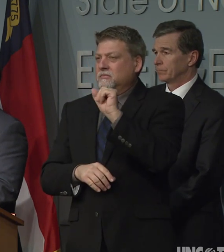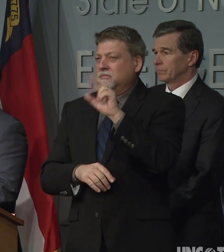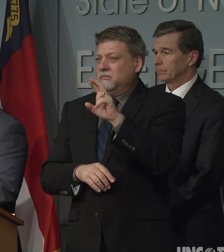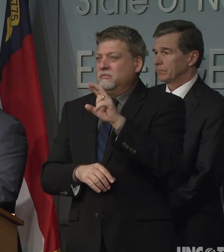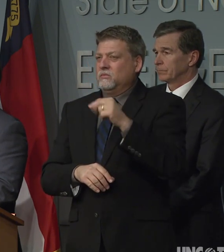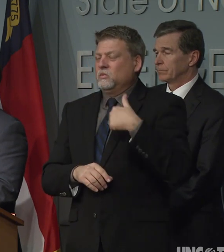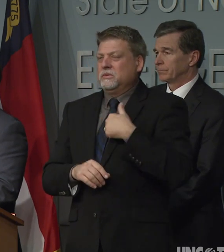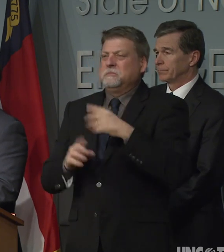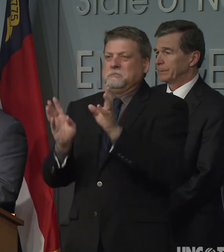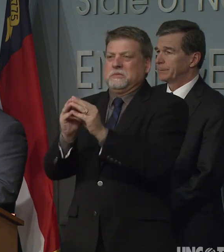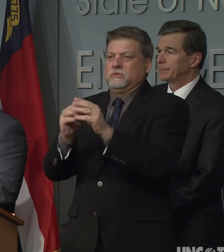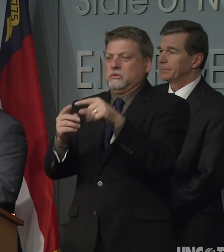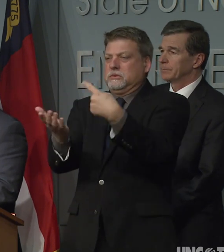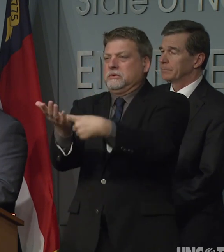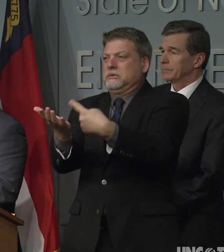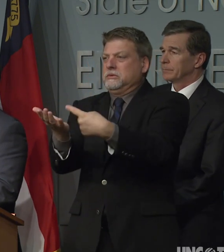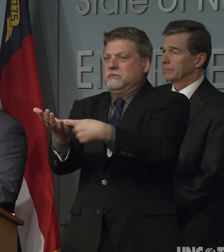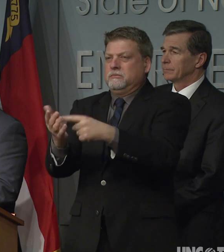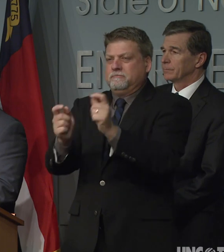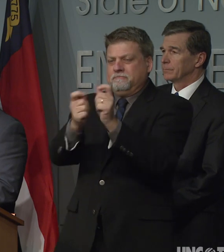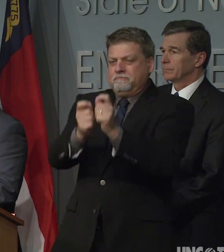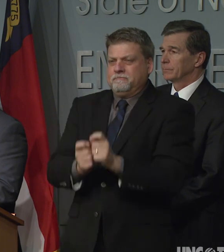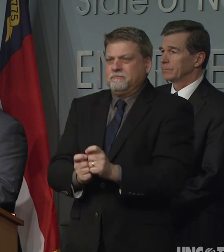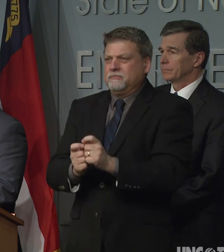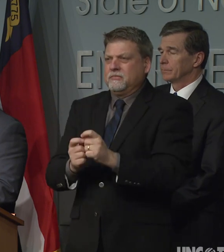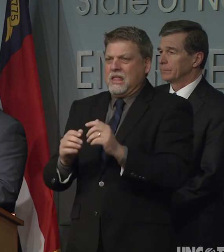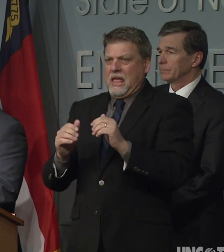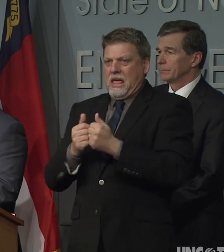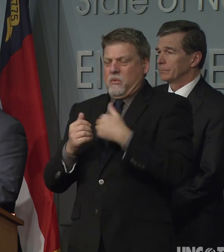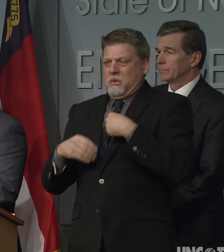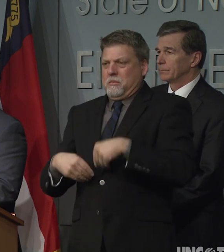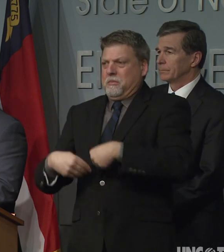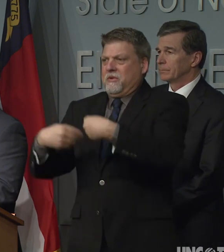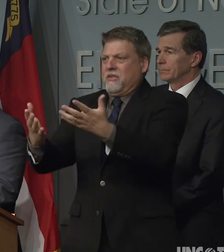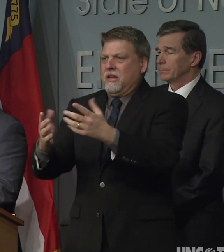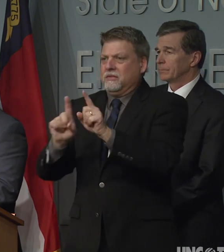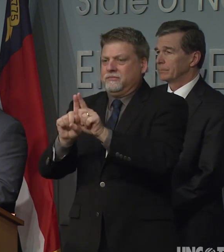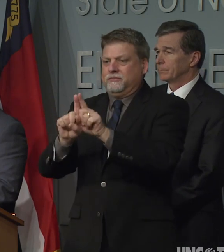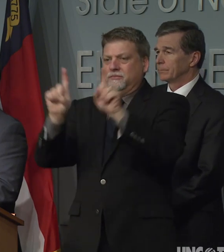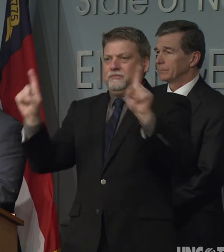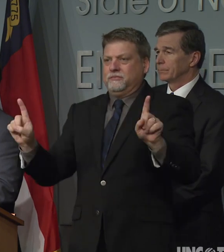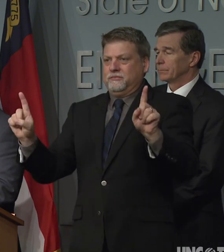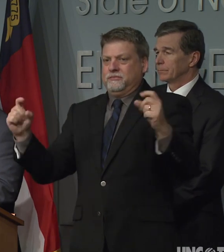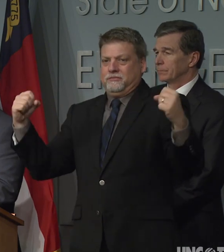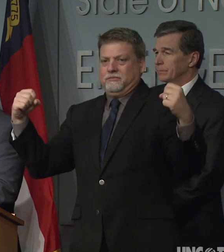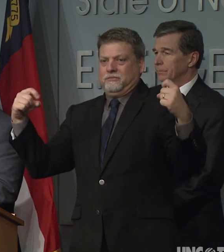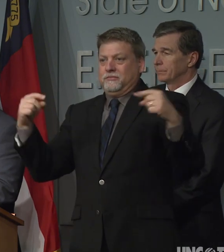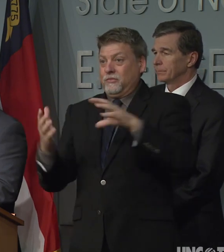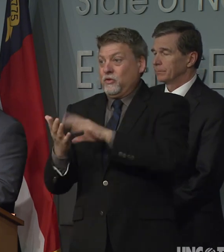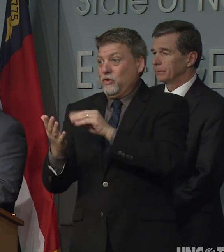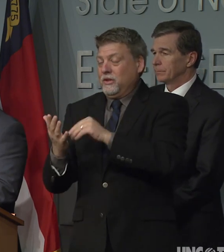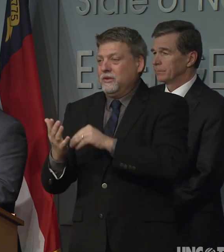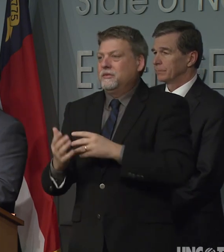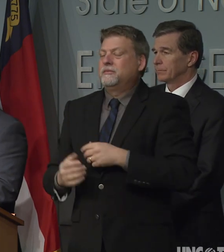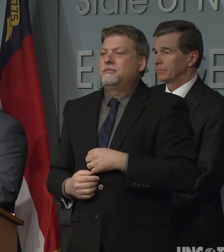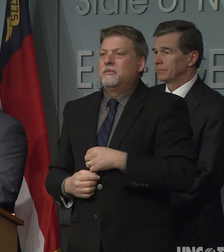Medina, en donde pudimos revisar algunas de las instrucciones claves sobre la el aprendizaje a distancia si